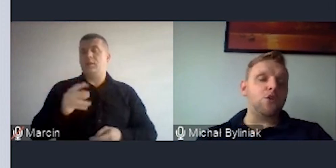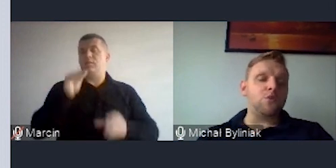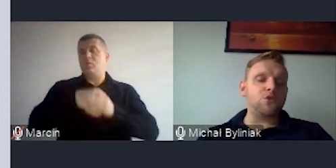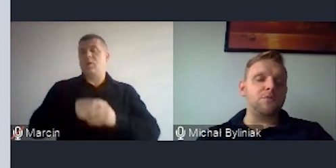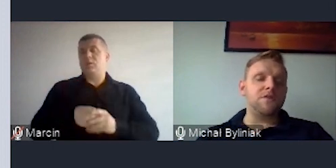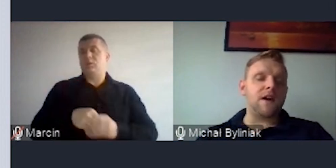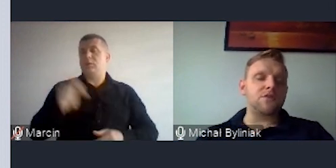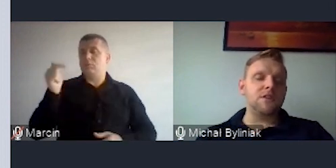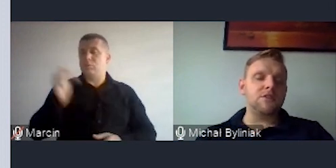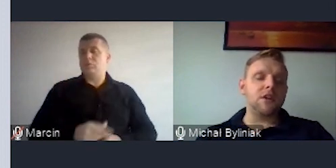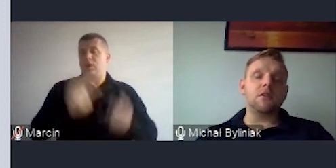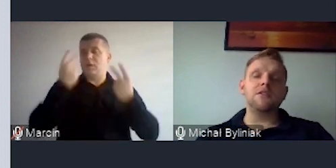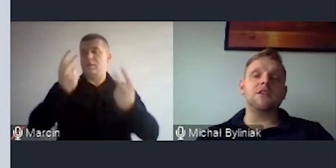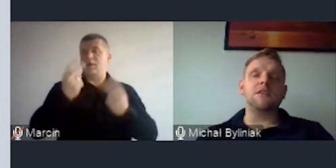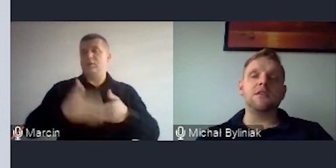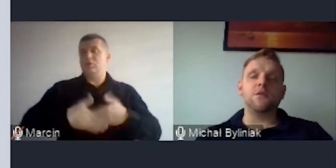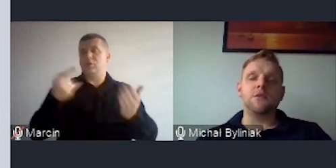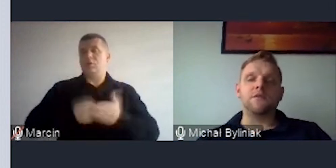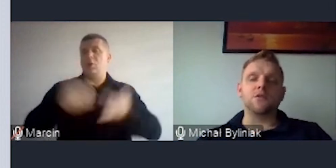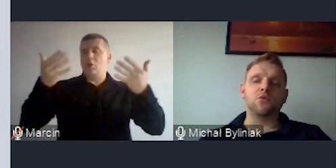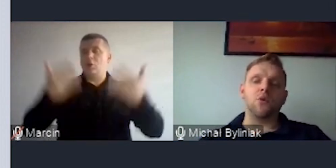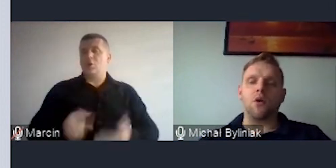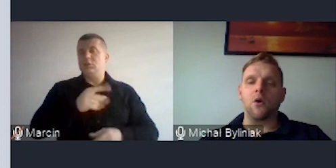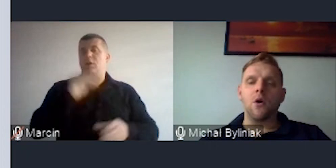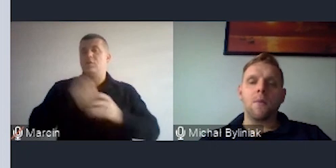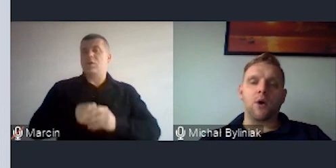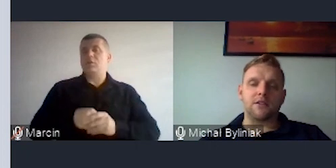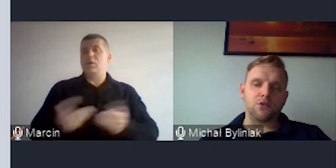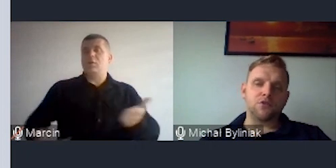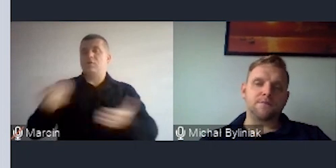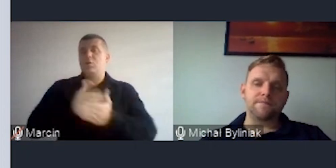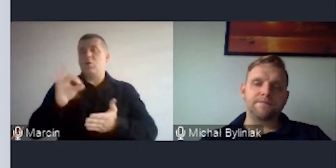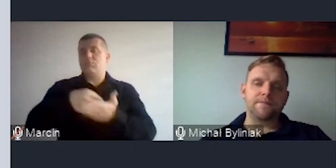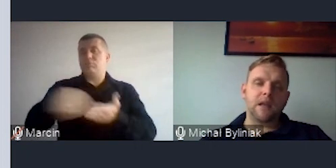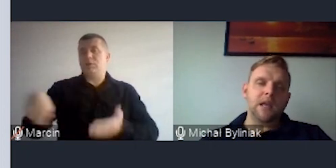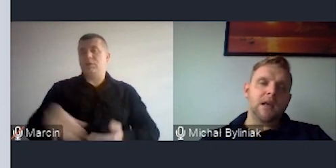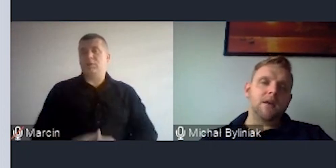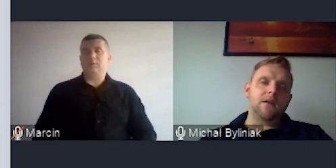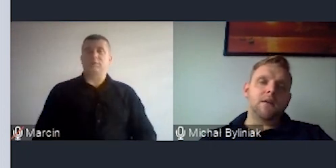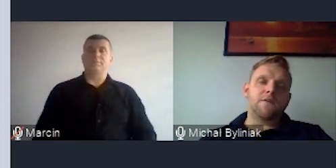On musi być ważny na dzień rozliczania tego wkładu we wniosku o płatność.